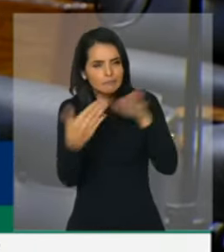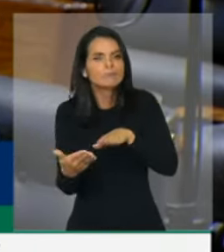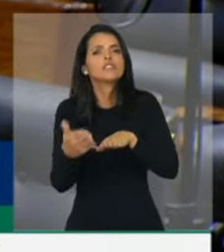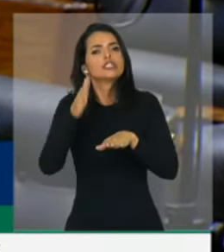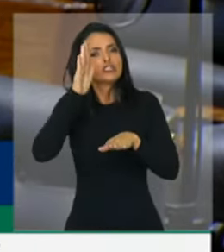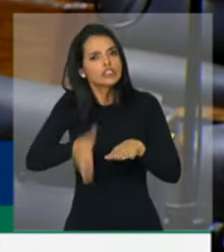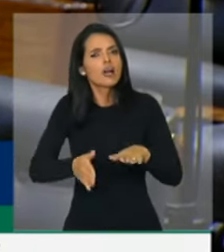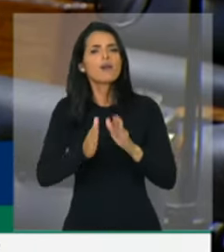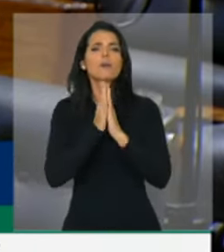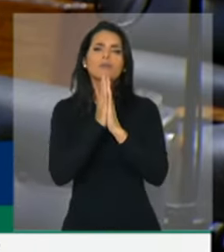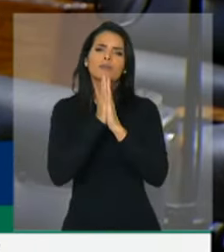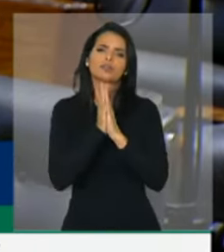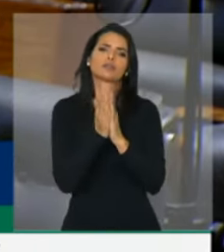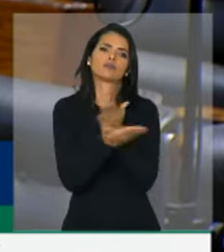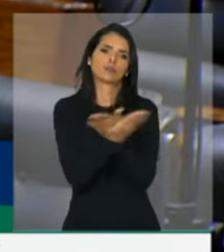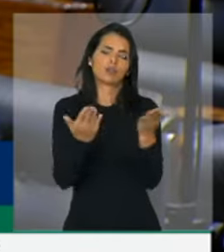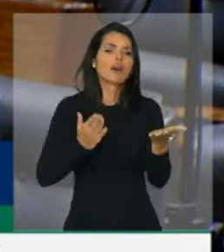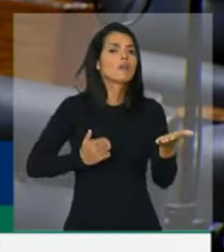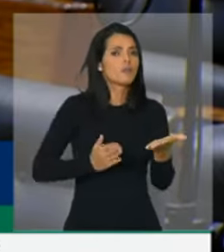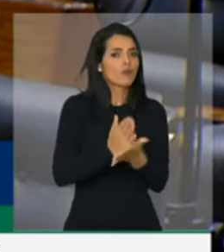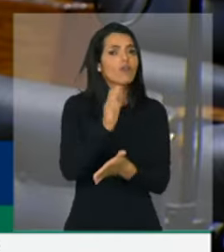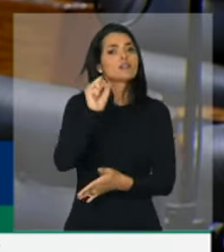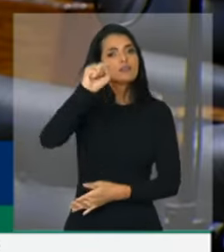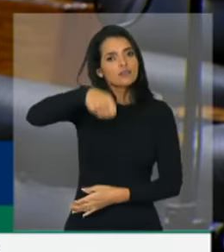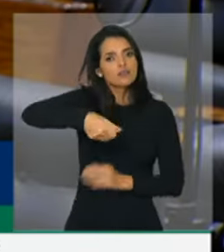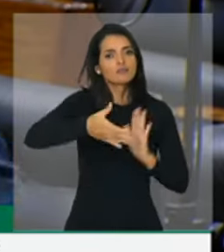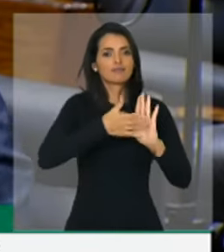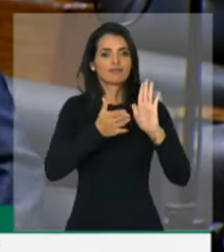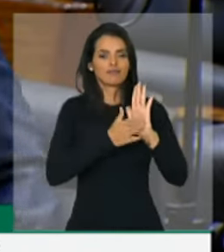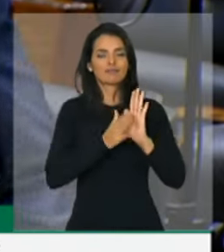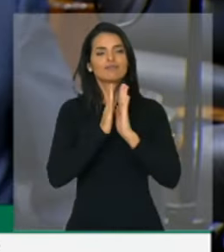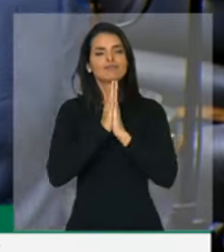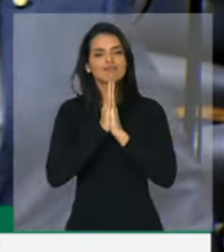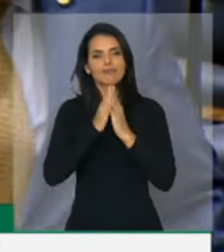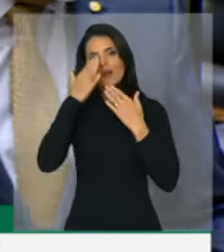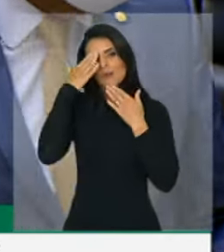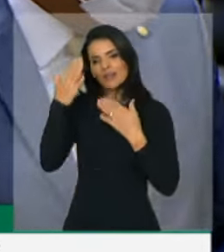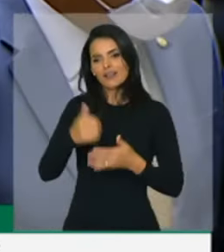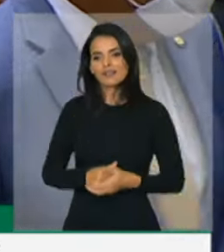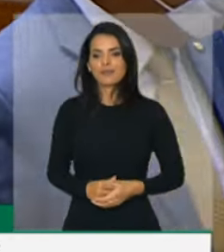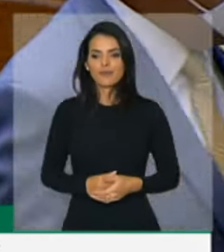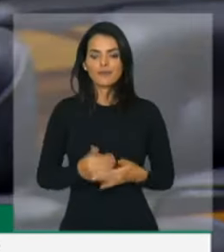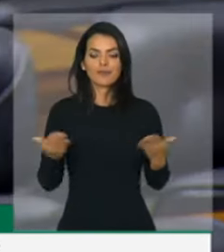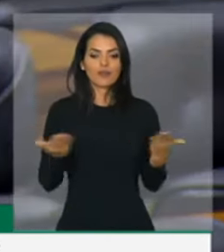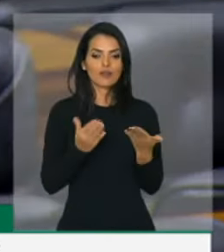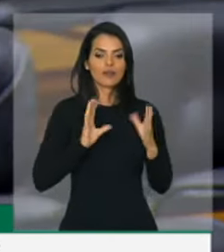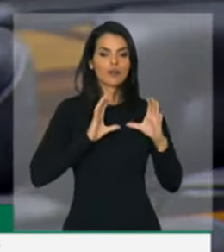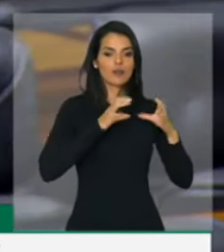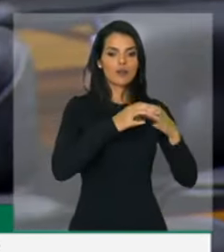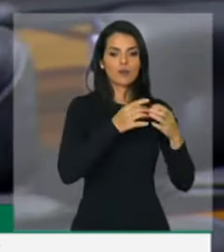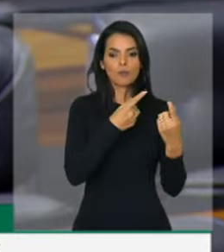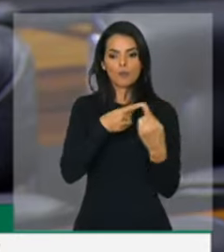QUE A GENTE PEDE USO ENCAMINHAR SIM A ESSA MATÉ RIA, MUITO OBRIGADO PRESIDENTE. [DEPUTADO]: